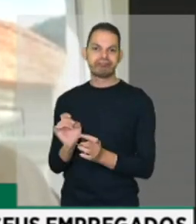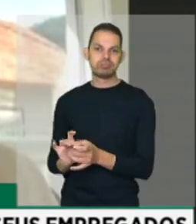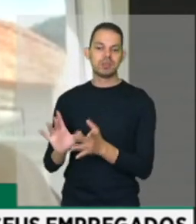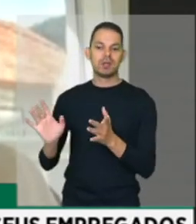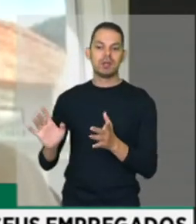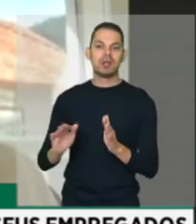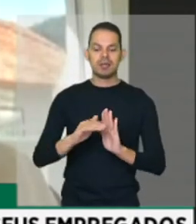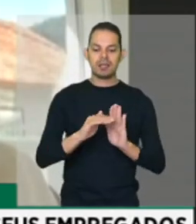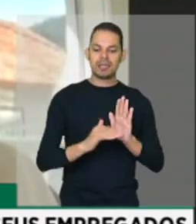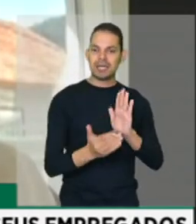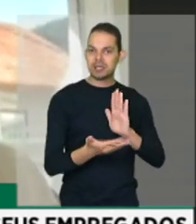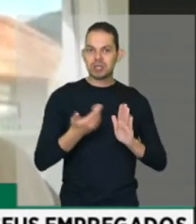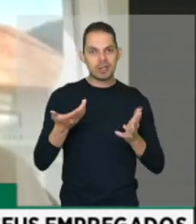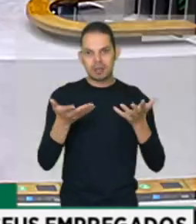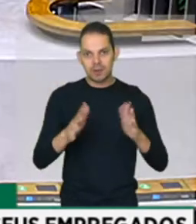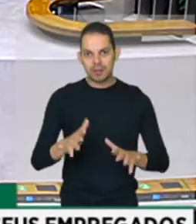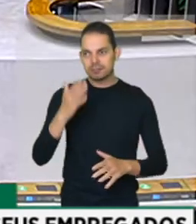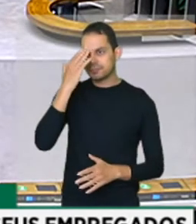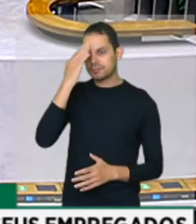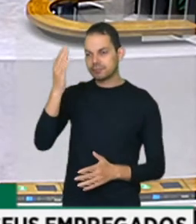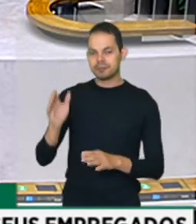OS TRÊS DESTAQUES QUE FALTAM /-FP ÁGUA OBRIGADO.